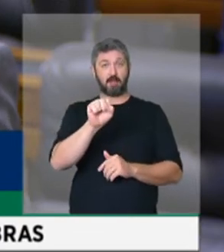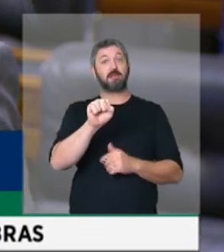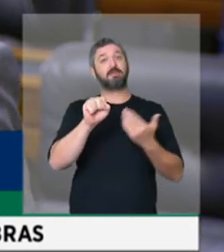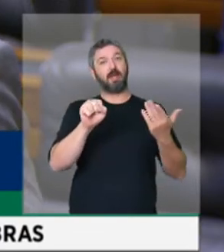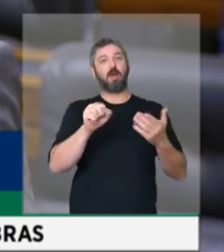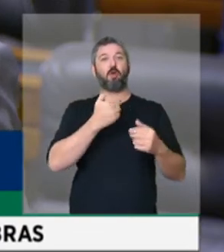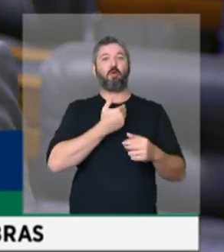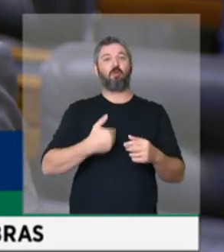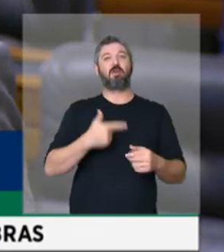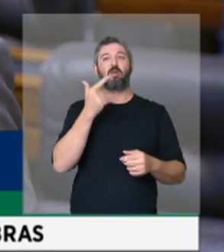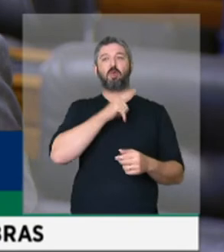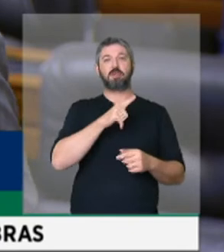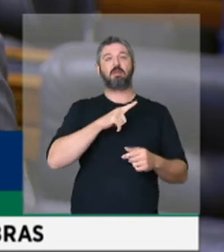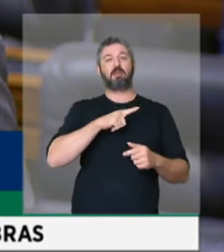INICIATIVAS. E FAZER COM QUE ESSES INVESTIMENTOS POSSAM,